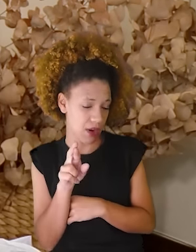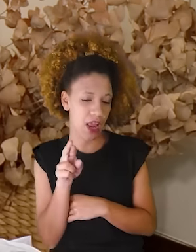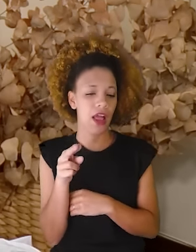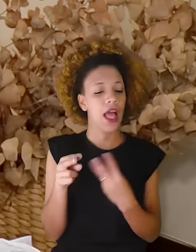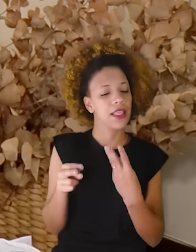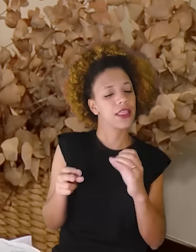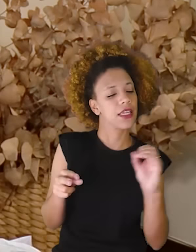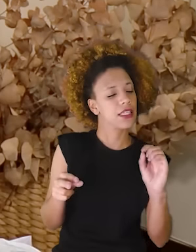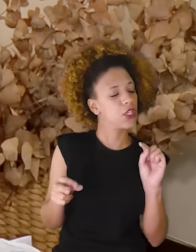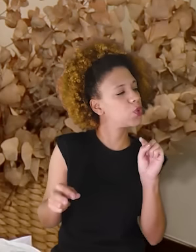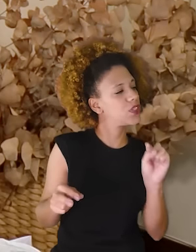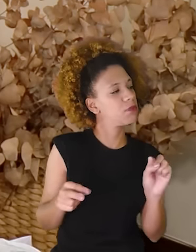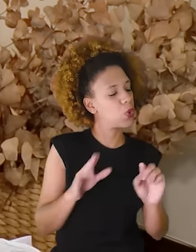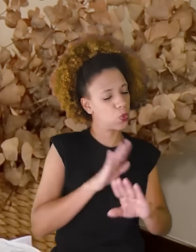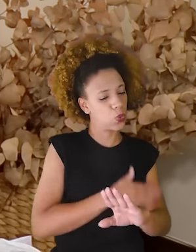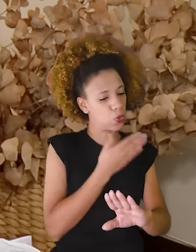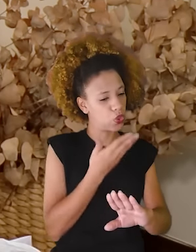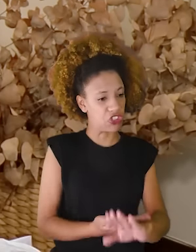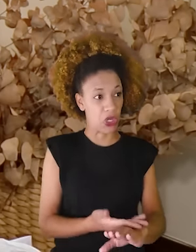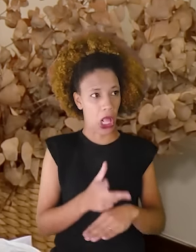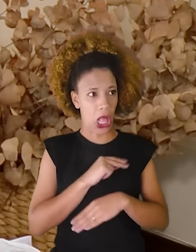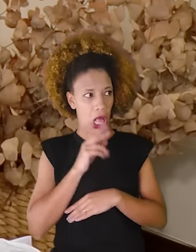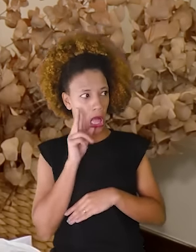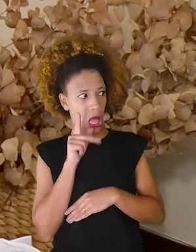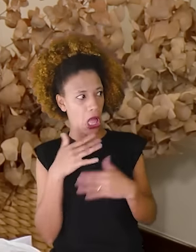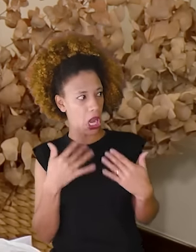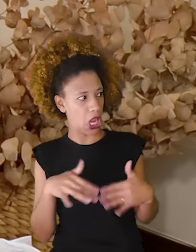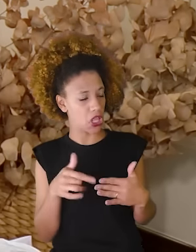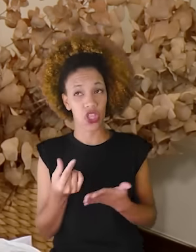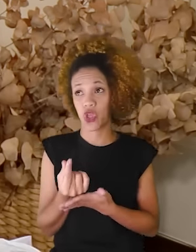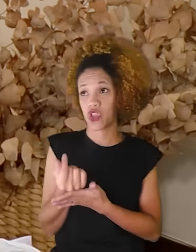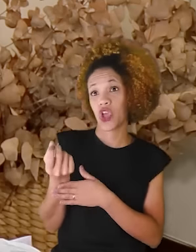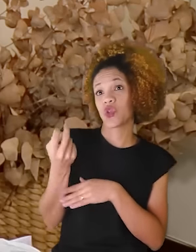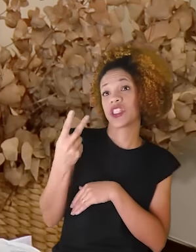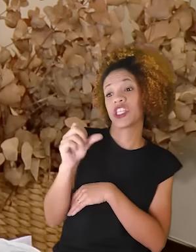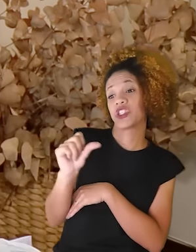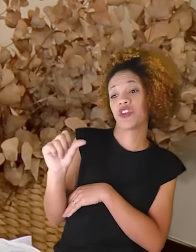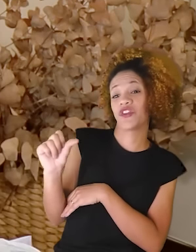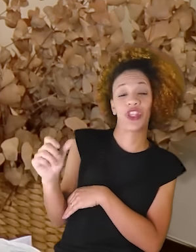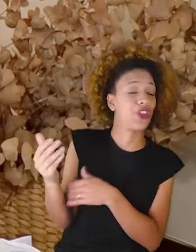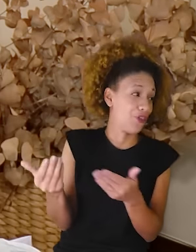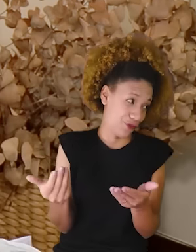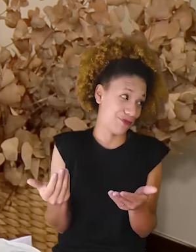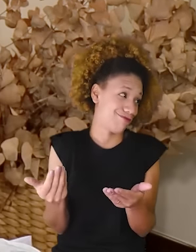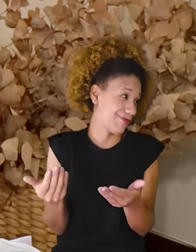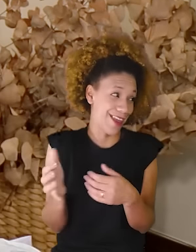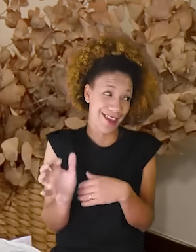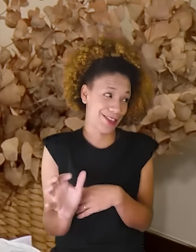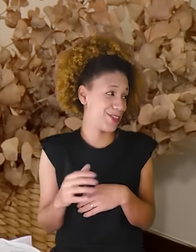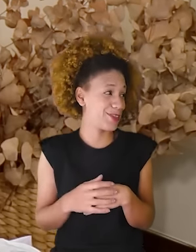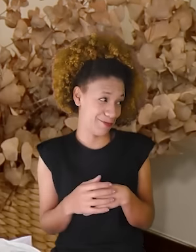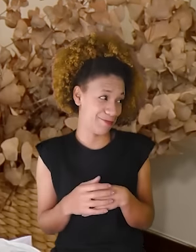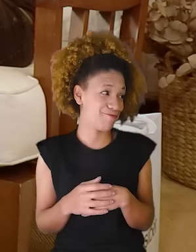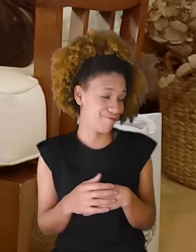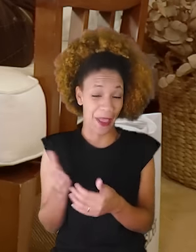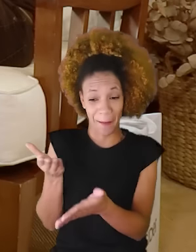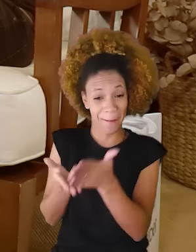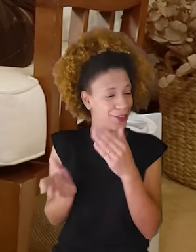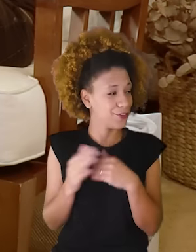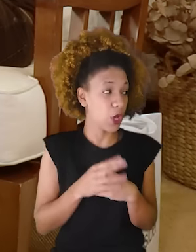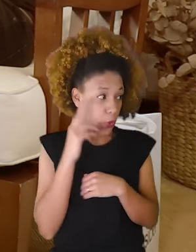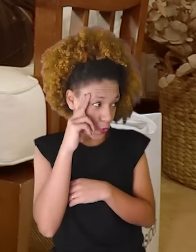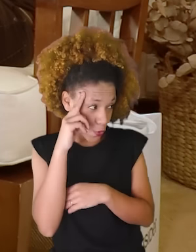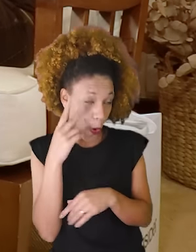300.000 num dia aí vai falar [ __ ] e eu gasto r99 é isso é não vou devolver teu sonho porque